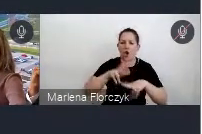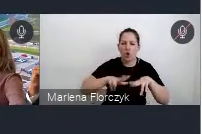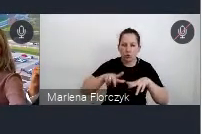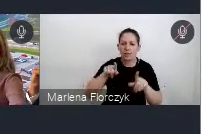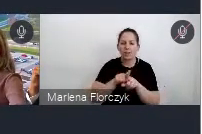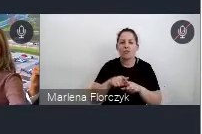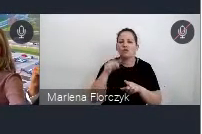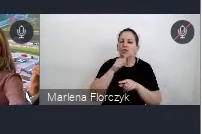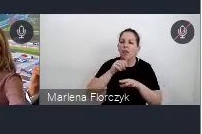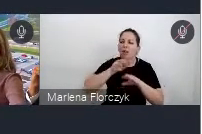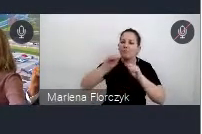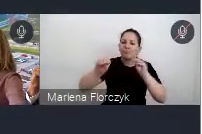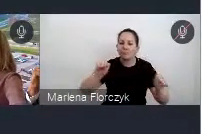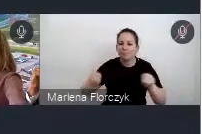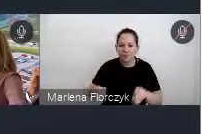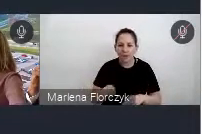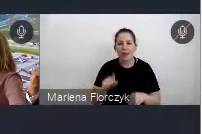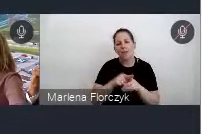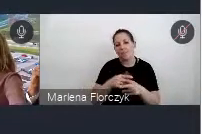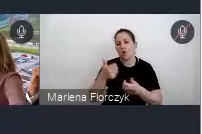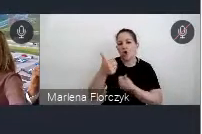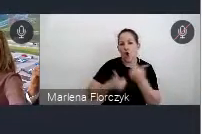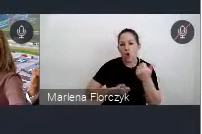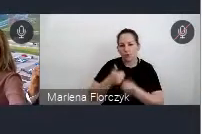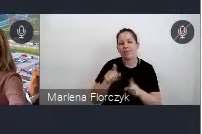Tu oczywiście jest to w formie konkursu, czyli też są nagrody.